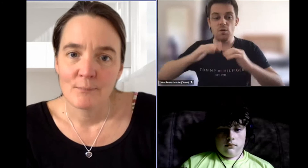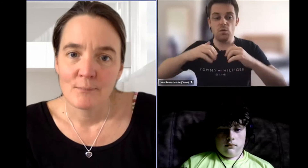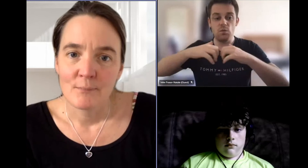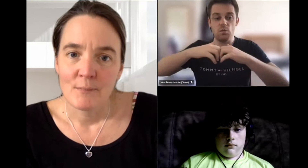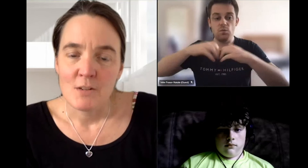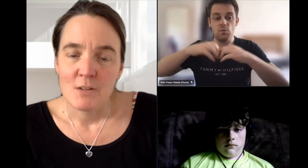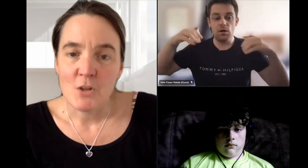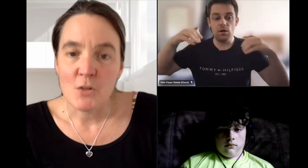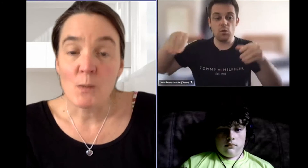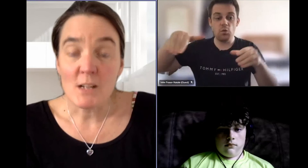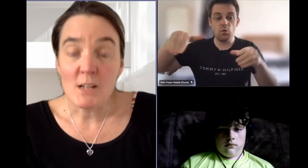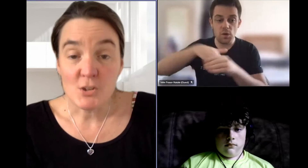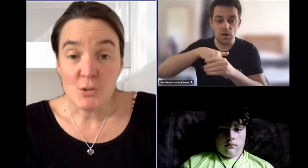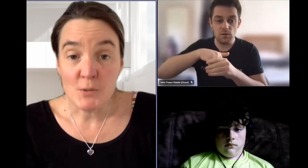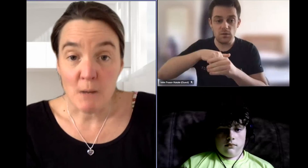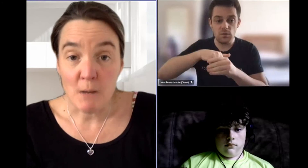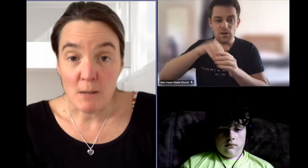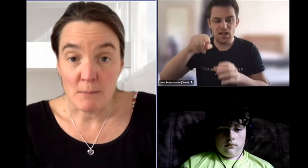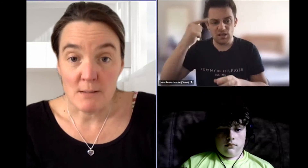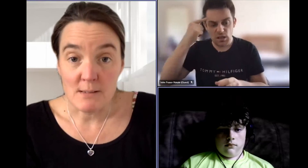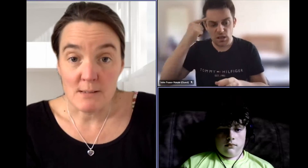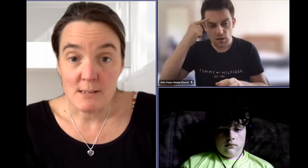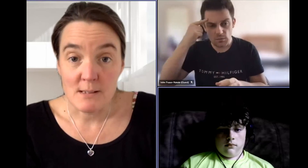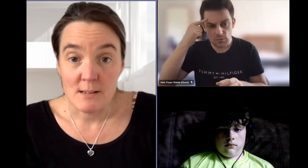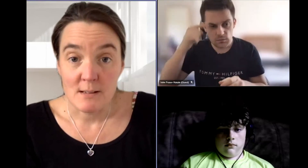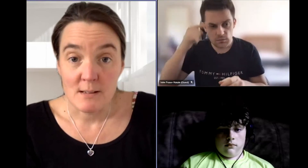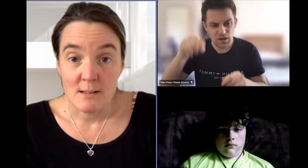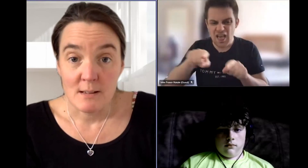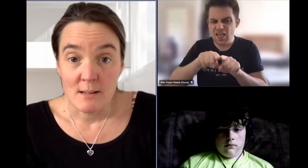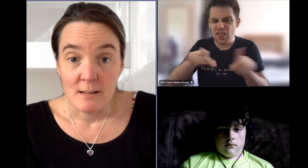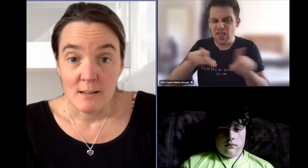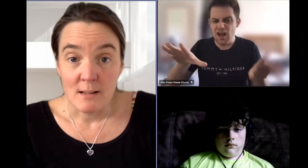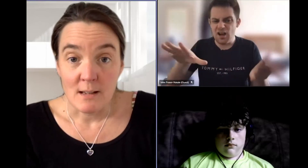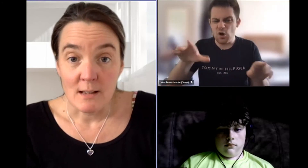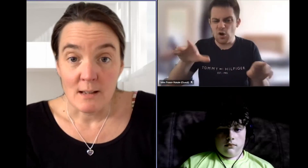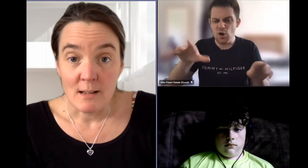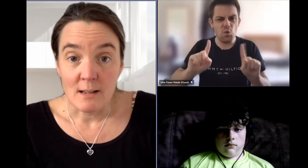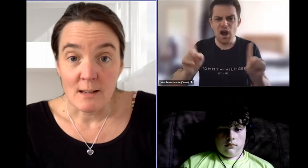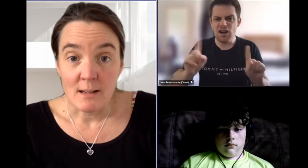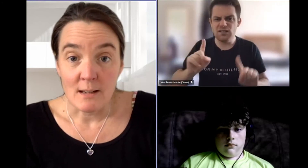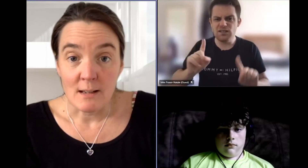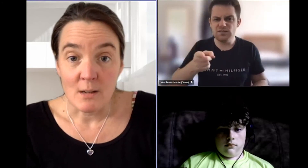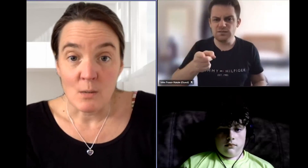Felly, Senedd Ieuenctid Cymru--